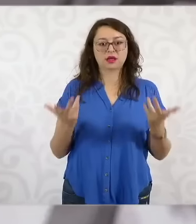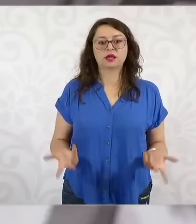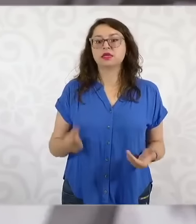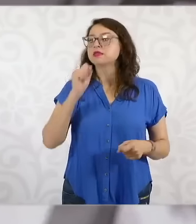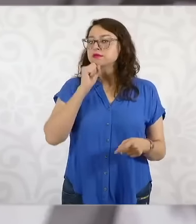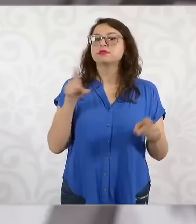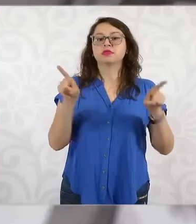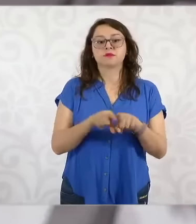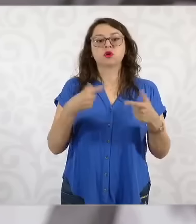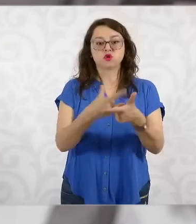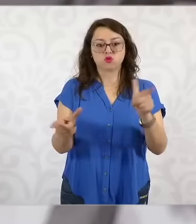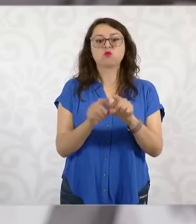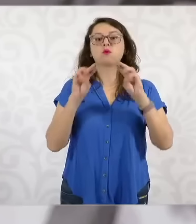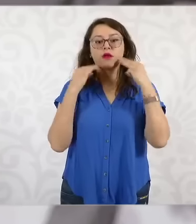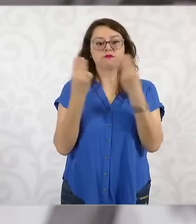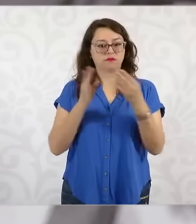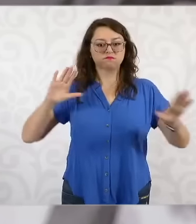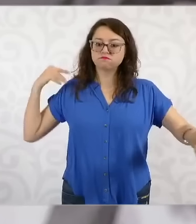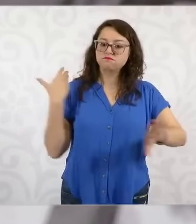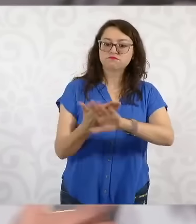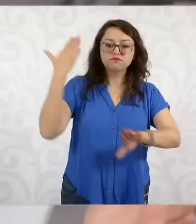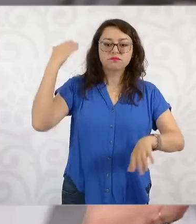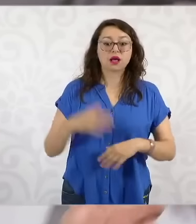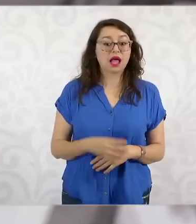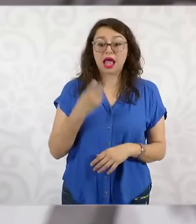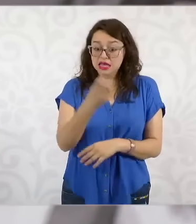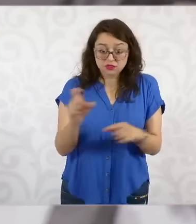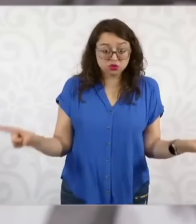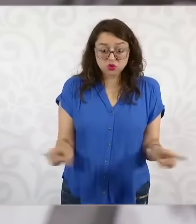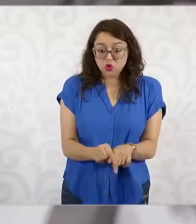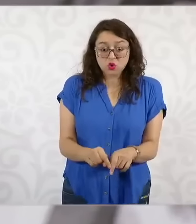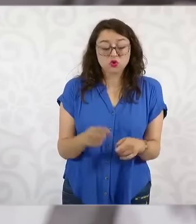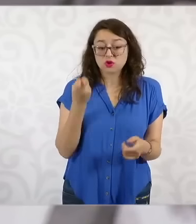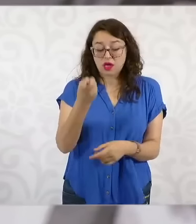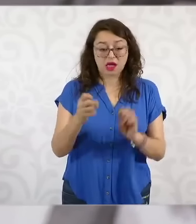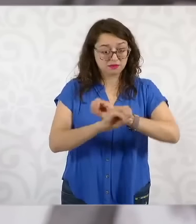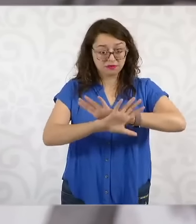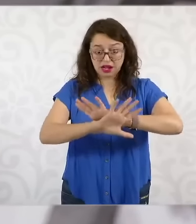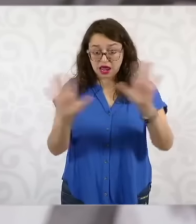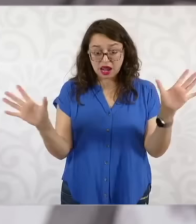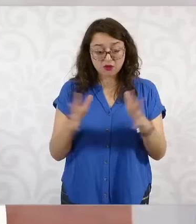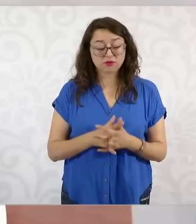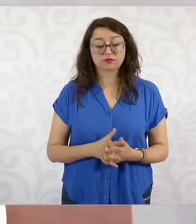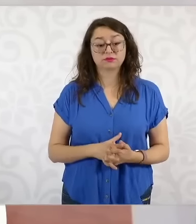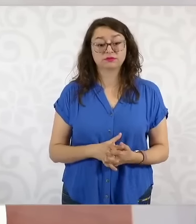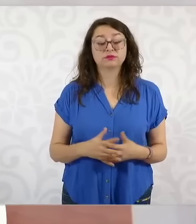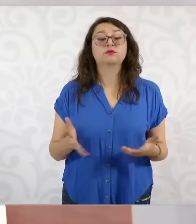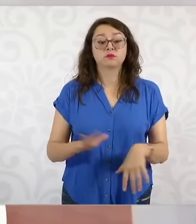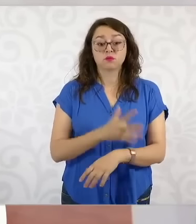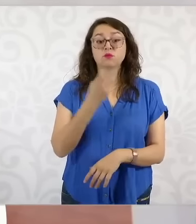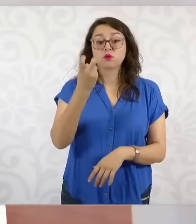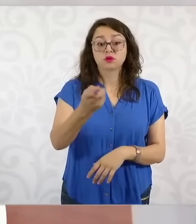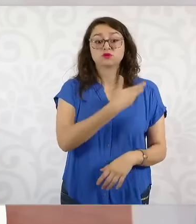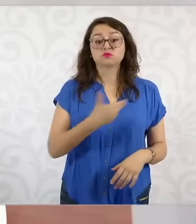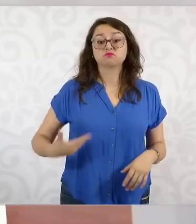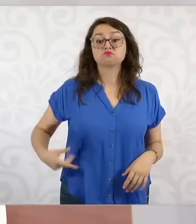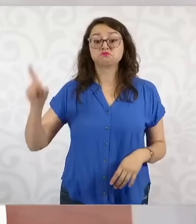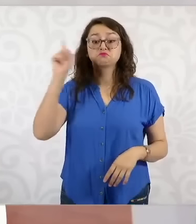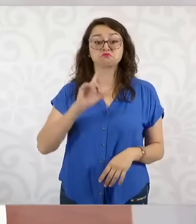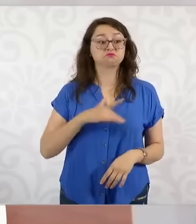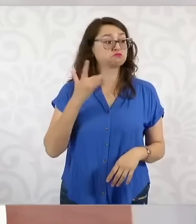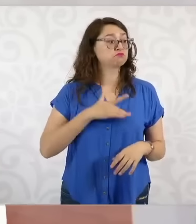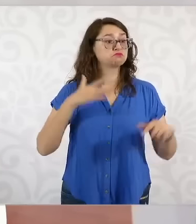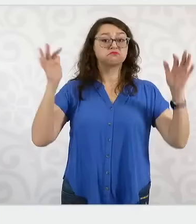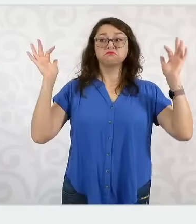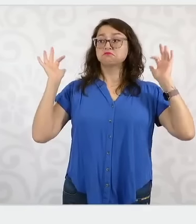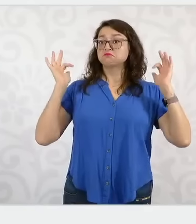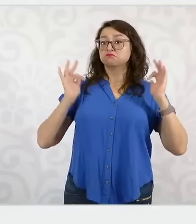los grupos delincuenciales. Así de claro, así de Por eso la presidenta está muy tranquila.